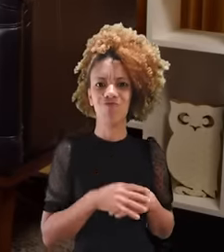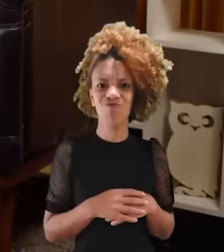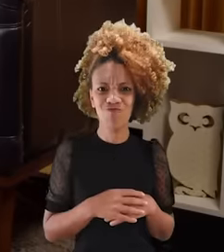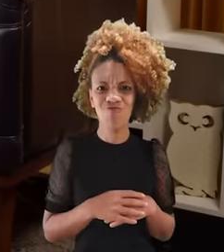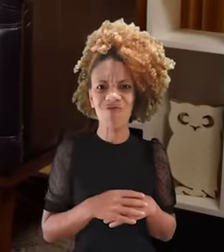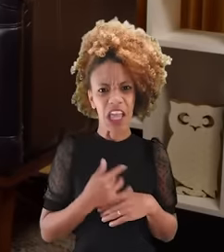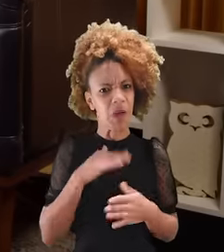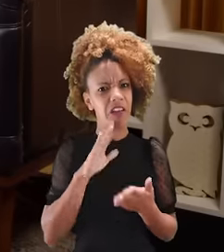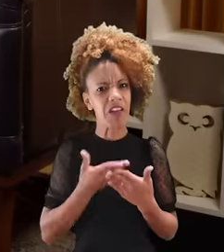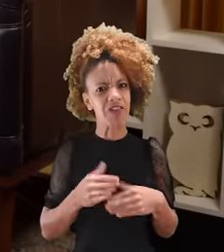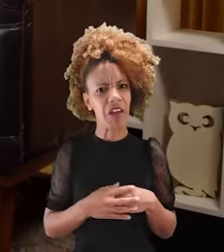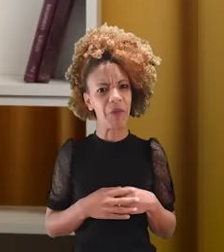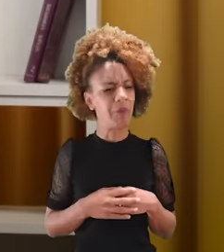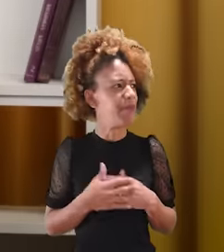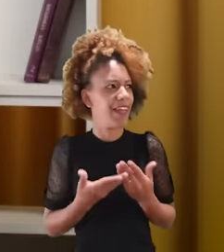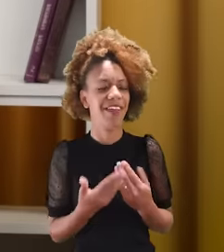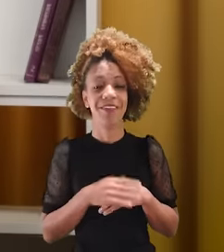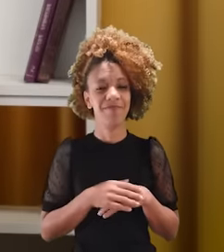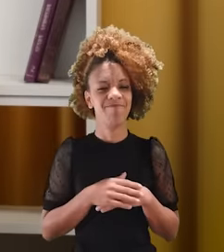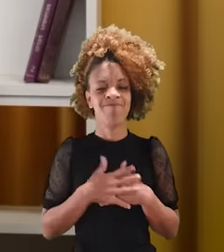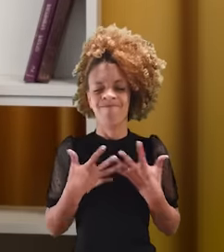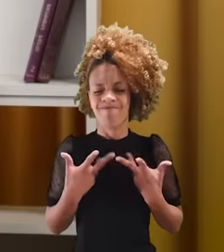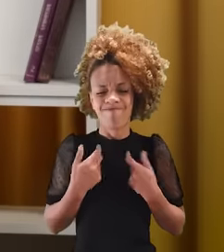eu iria acreditar ela conseguir a gente vai falar de talento a gente vai falar de vários